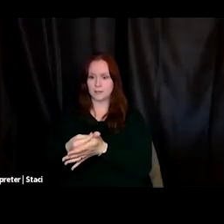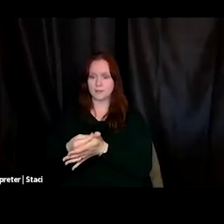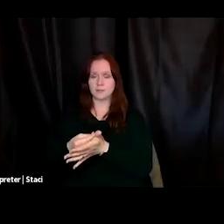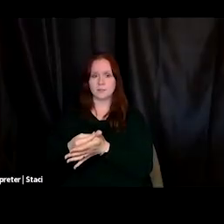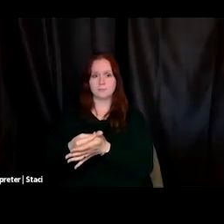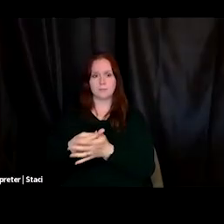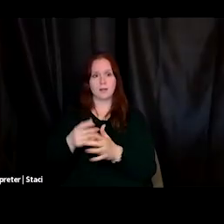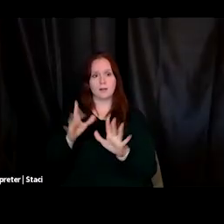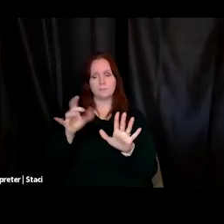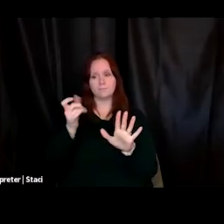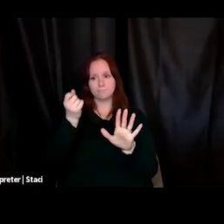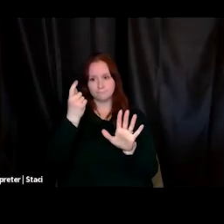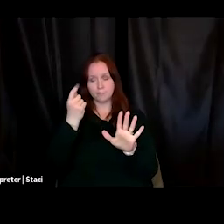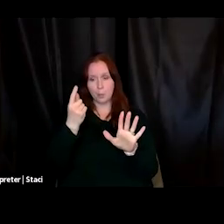que residen en el refugio.